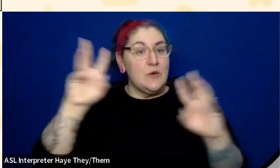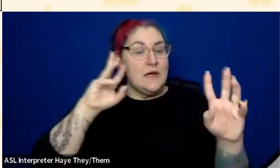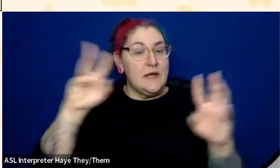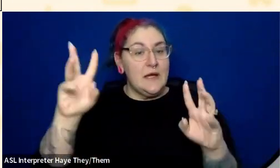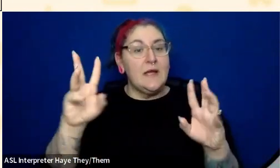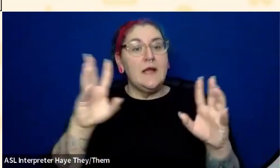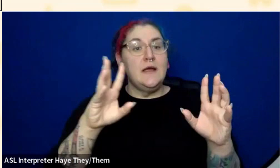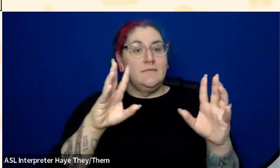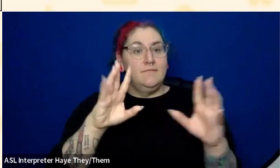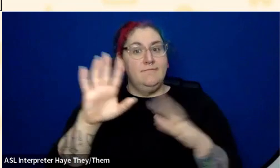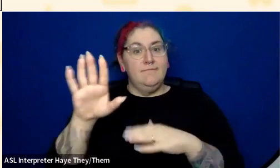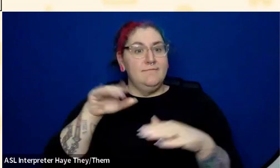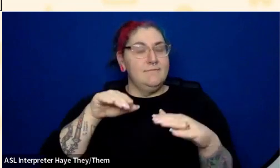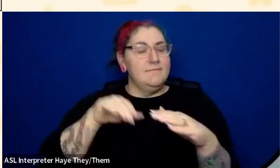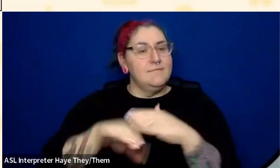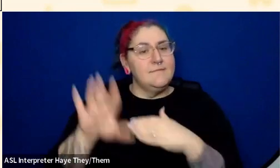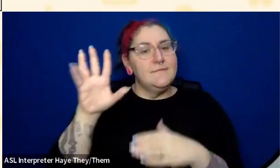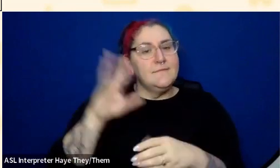Esta sesión será organizada por Danielle.